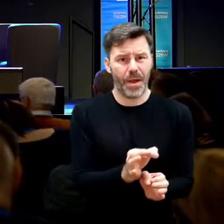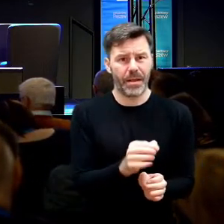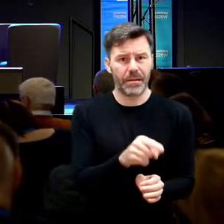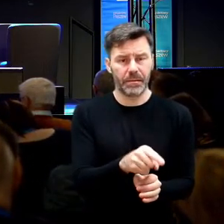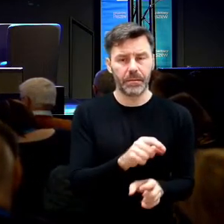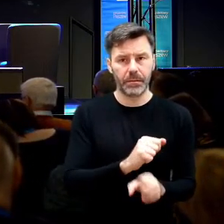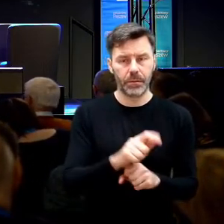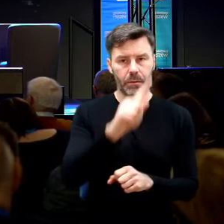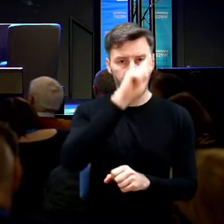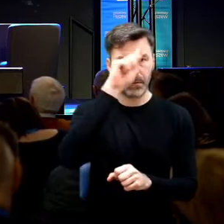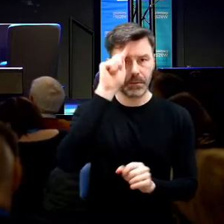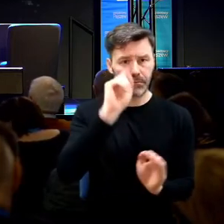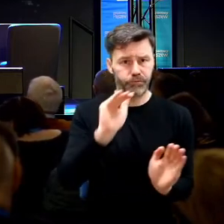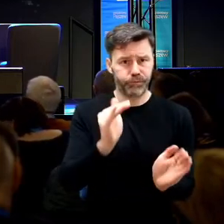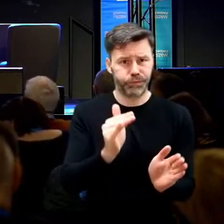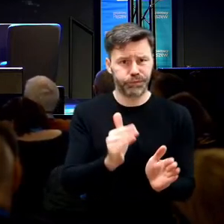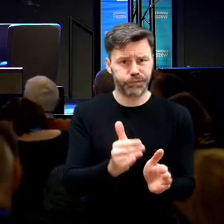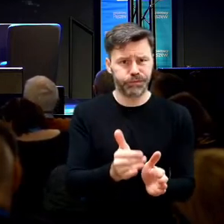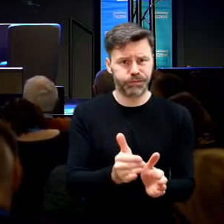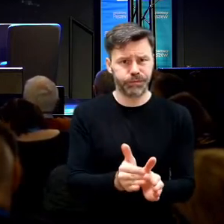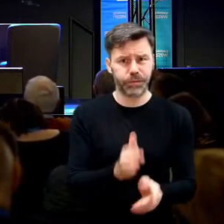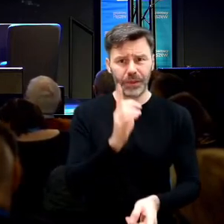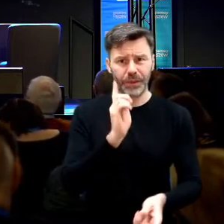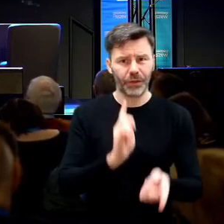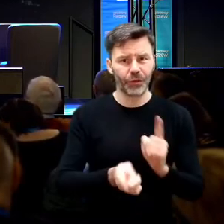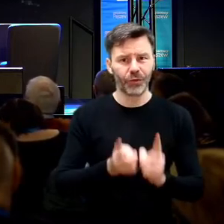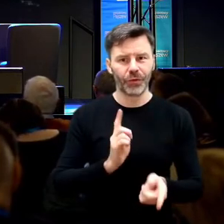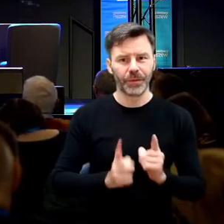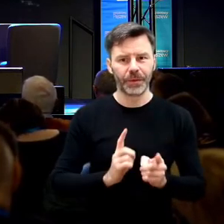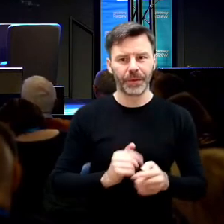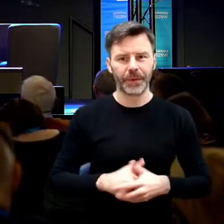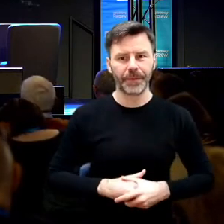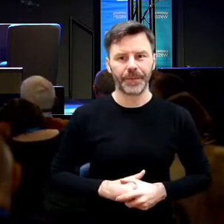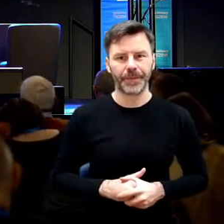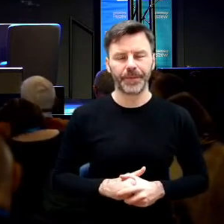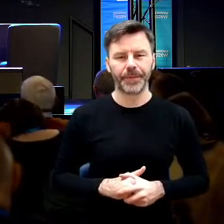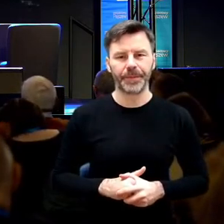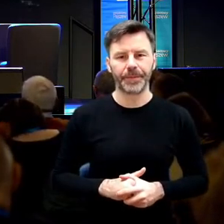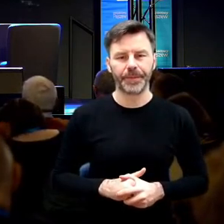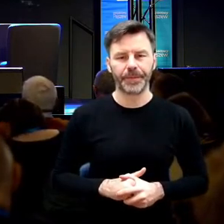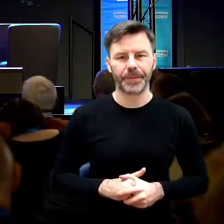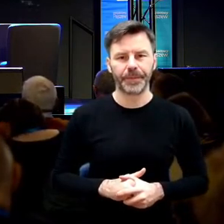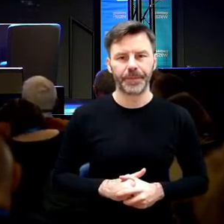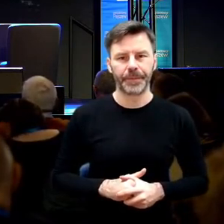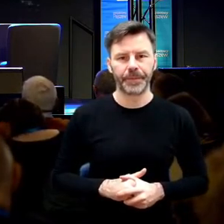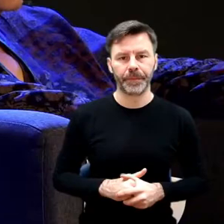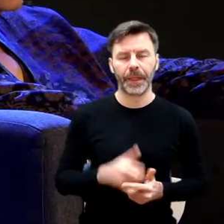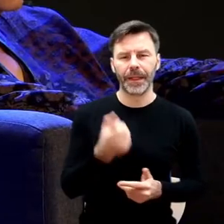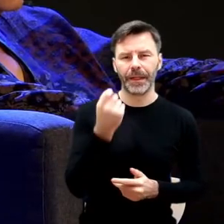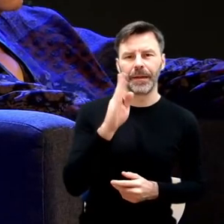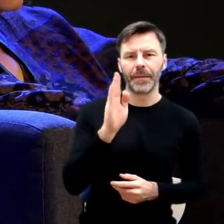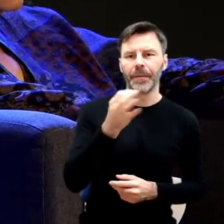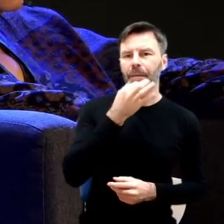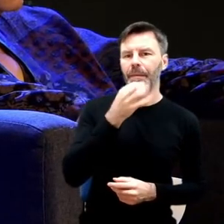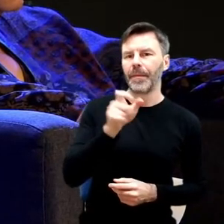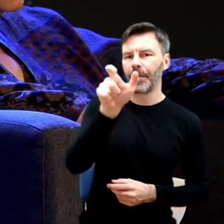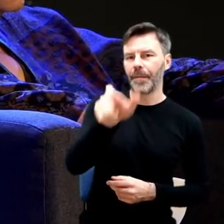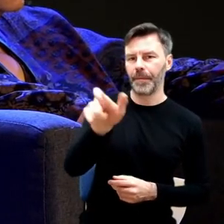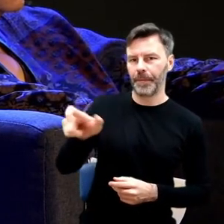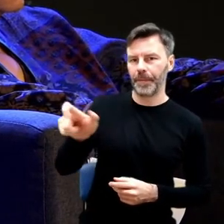co w tej chwili już pojawiają się takie głosy, to też zweryfikujemy, o to będę za chwilę pytał, ale pojawiają się takie właśnie głosy,